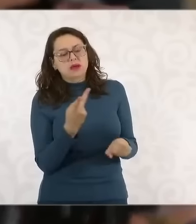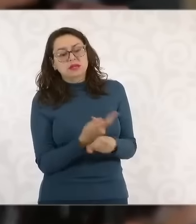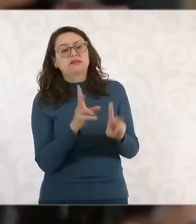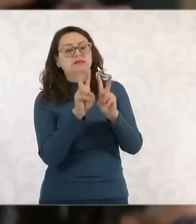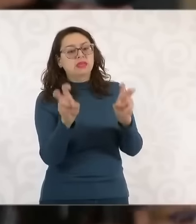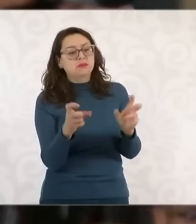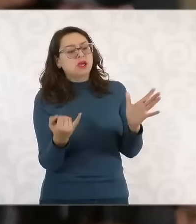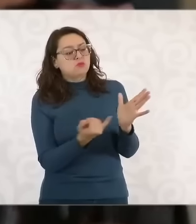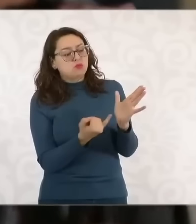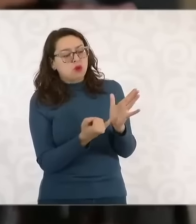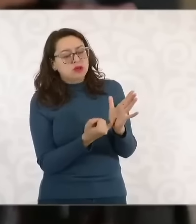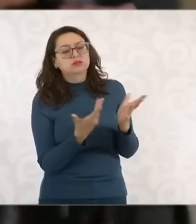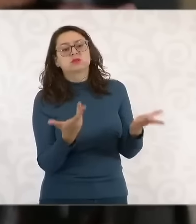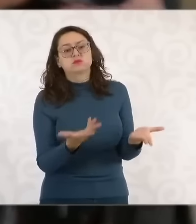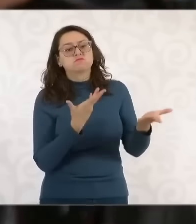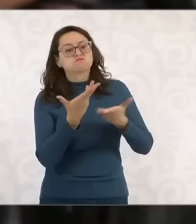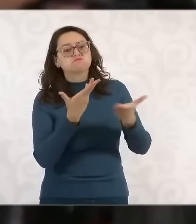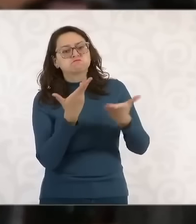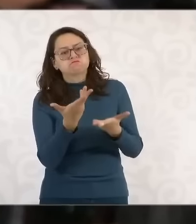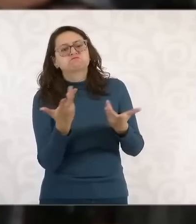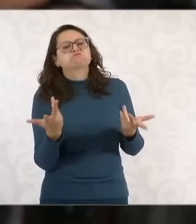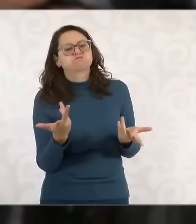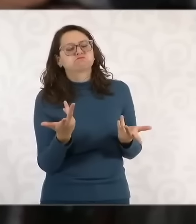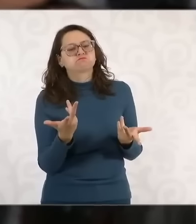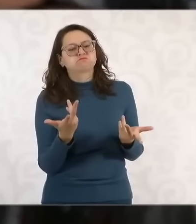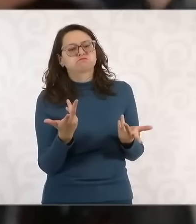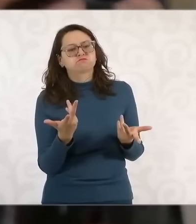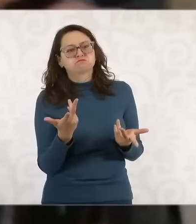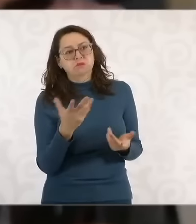cómo ha funcionado estos diálogos? ¿Cómo ha visto el el como un acuerdo que Bueno,